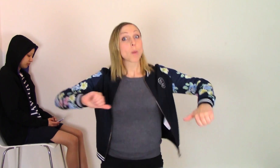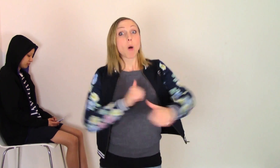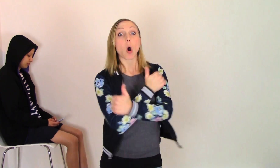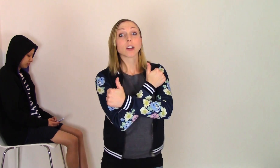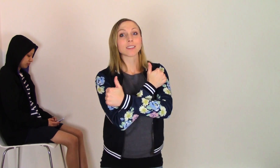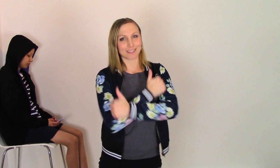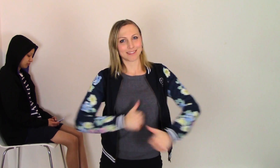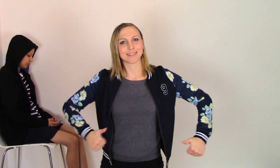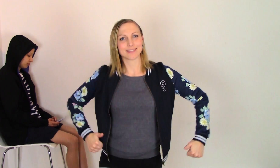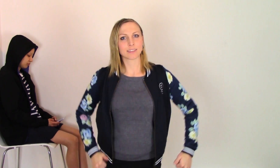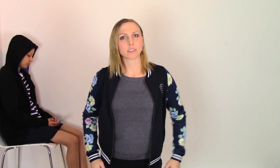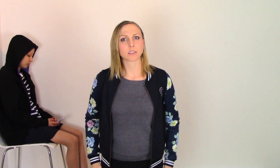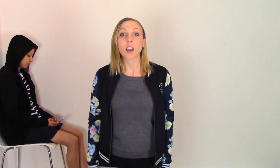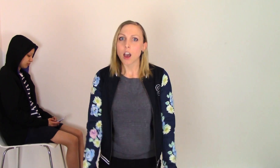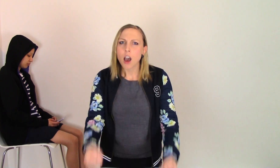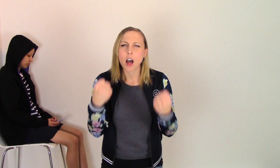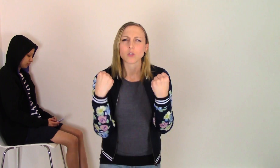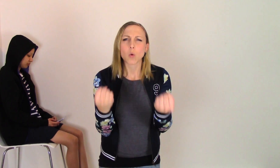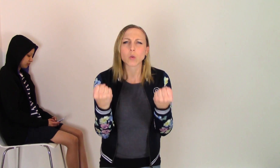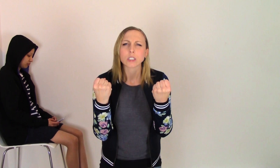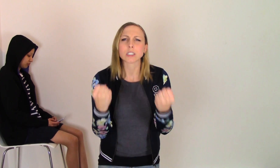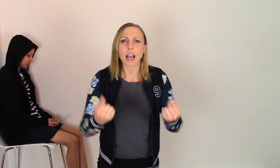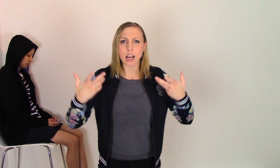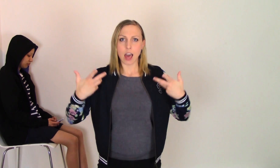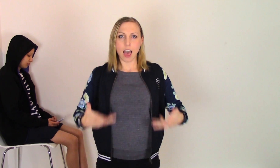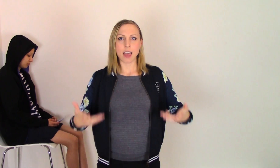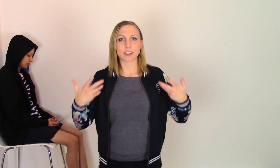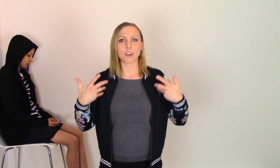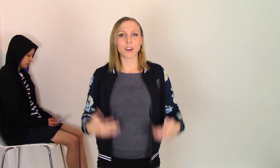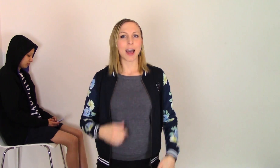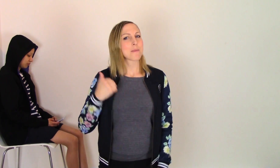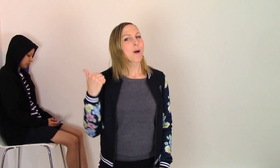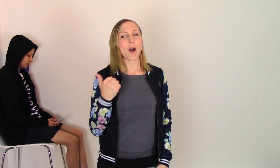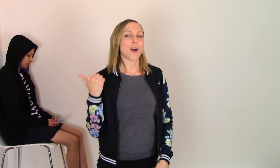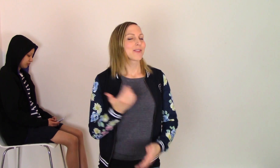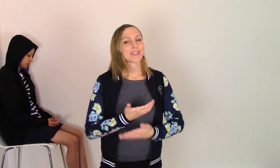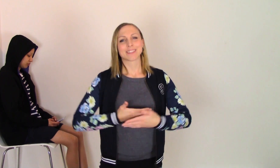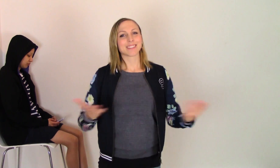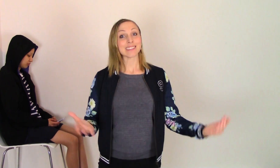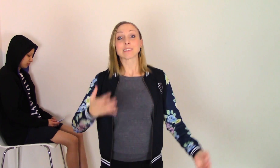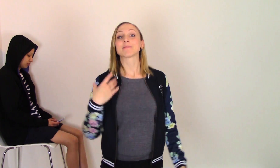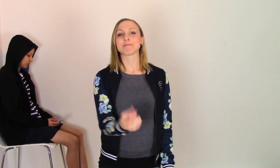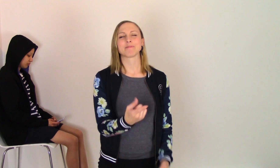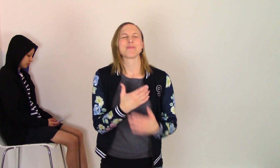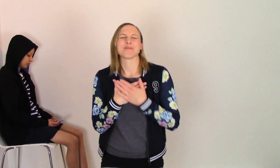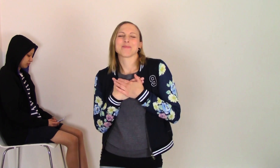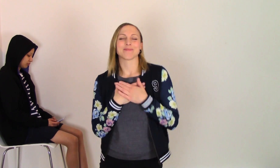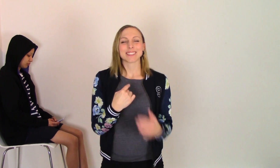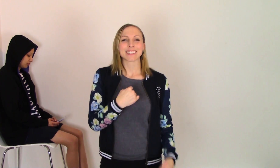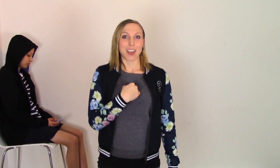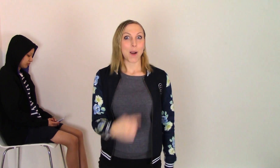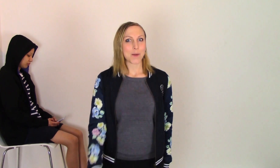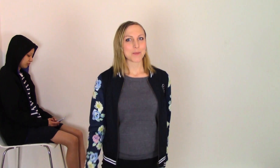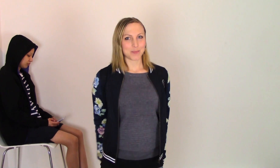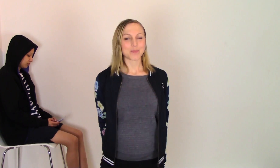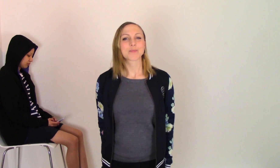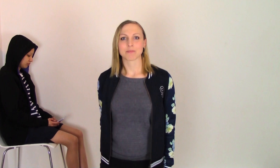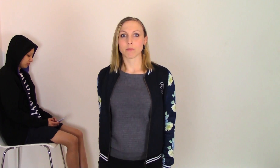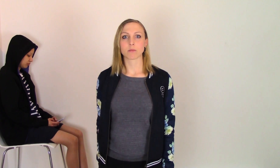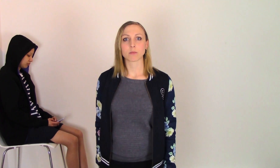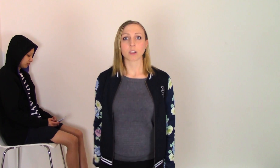Oh boy! Inga tunga kläder behövs, och det gillar jag.